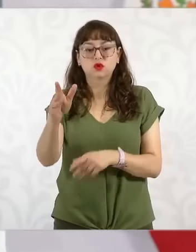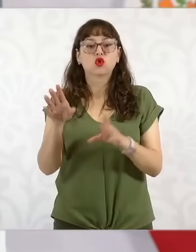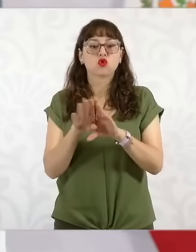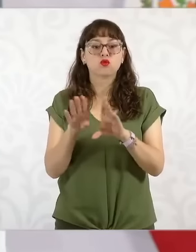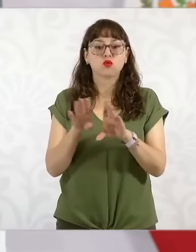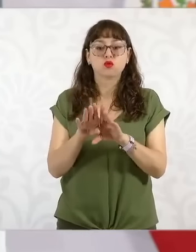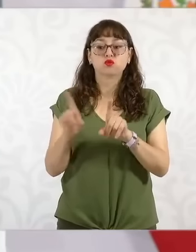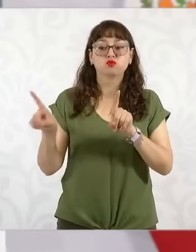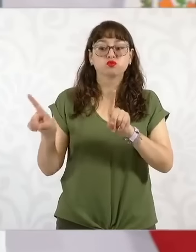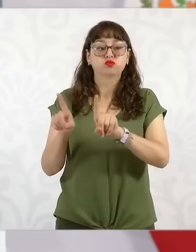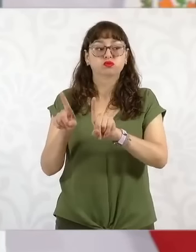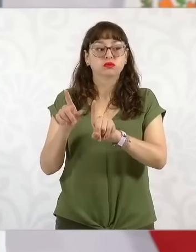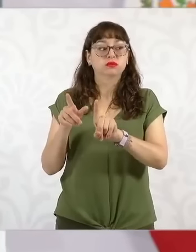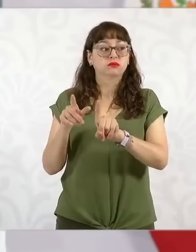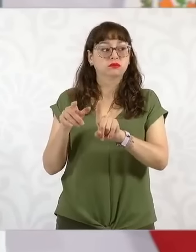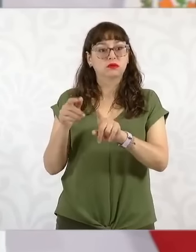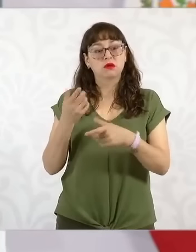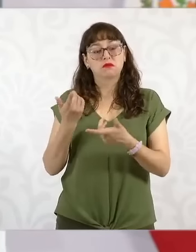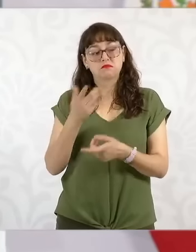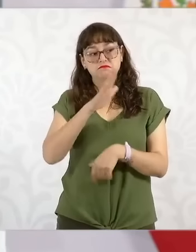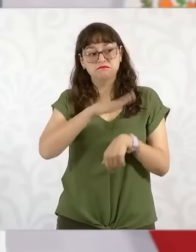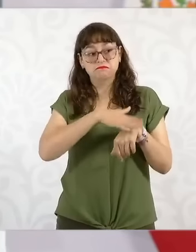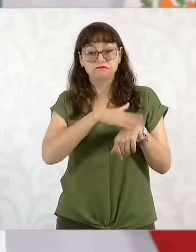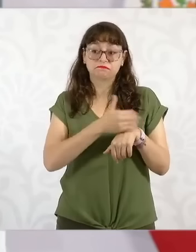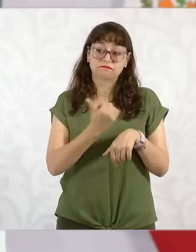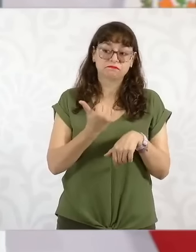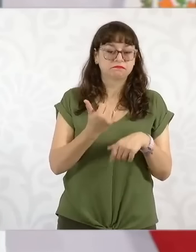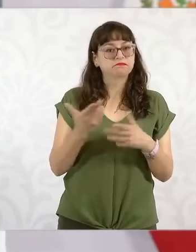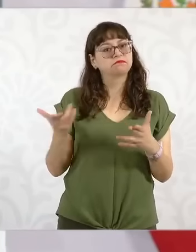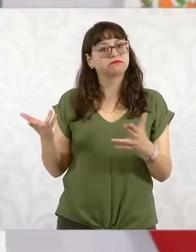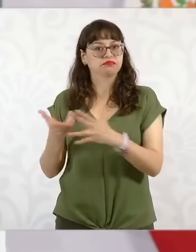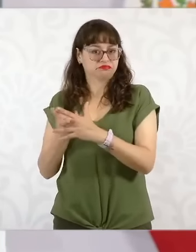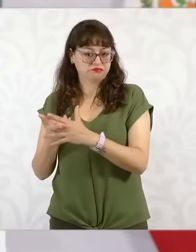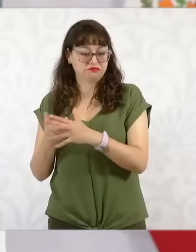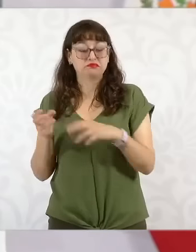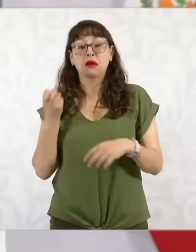lado y avisaría todo. Entre los datos recabados que permitieron establecer la responsabilidad